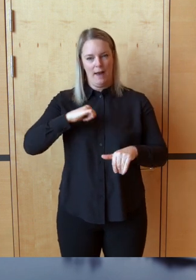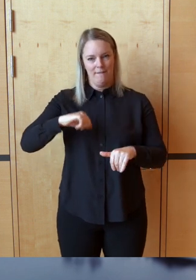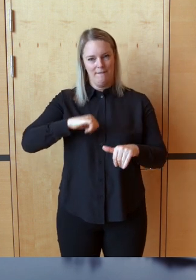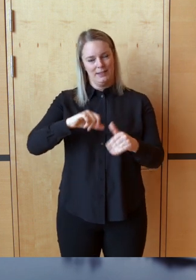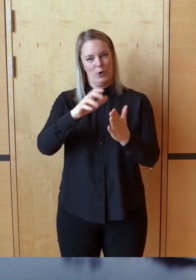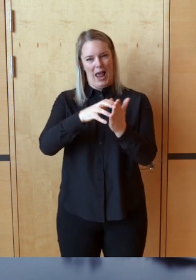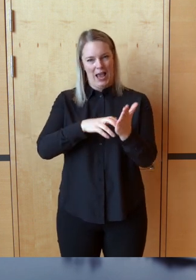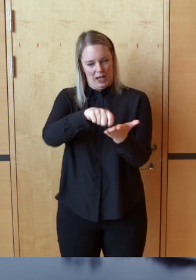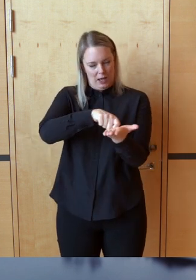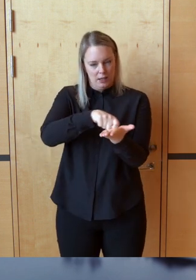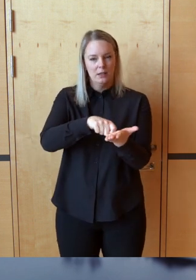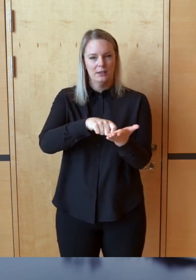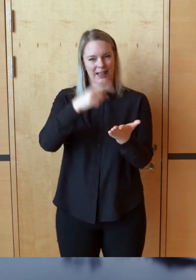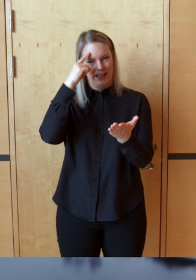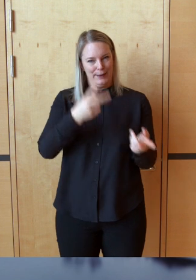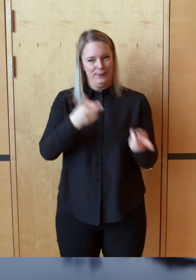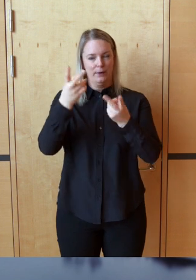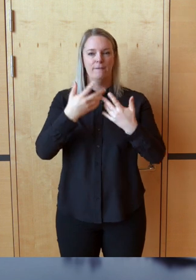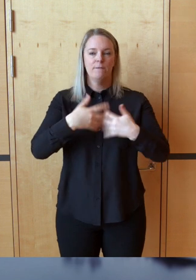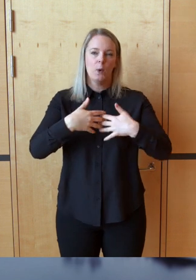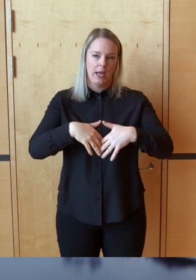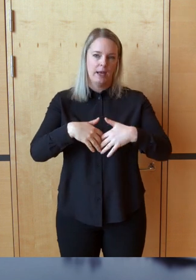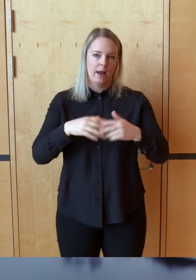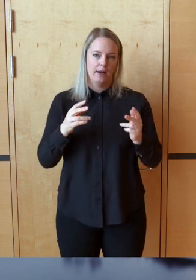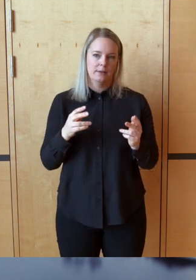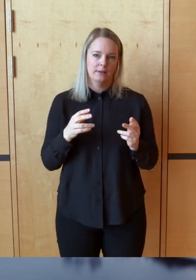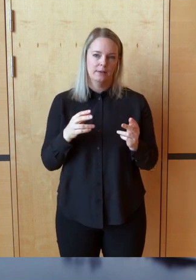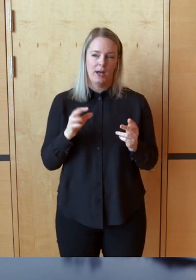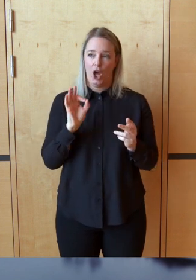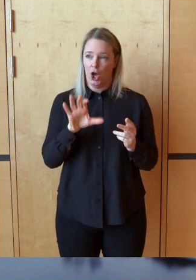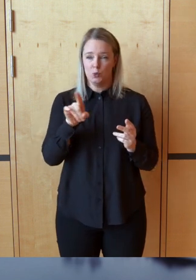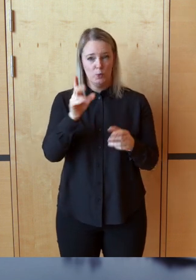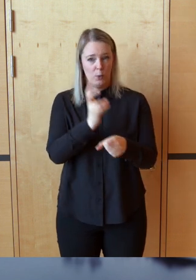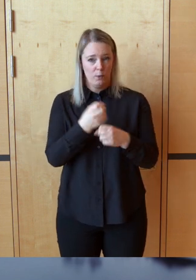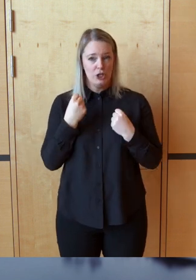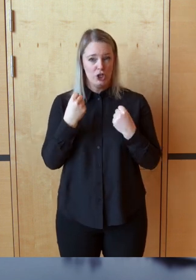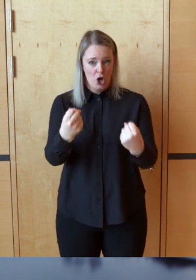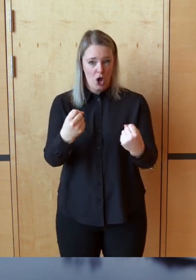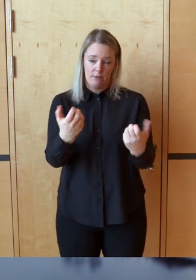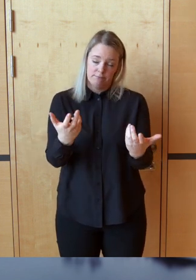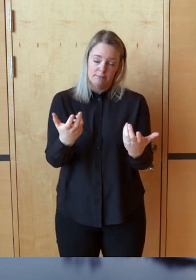Att de är vedertagna att de fungerar i verkligheten att de har provkört den sträcka Kan inte